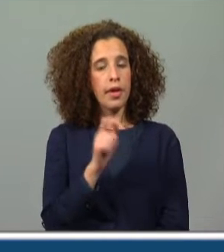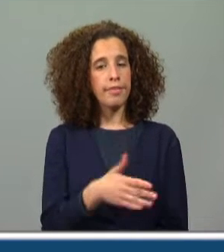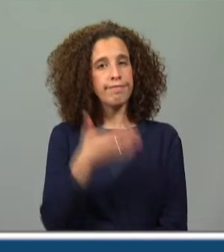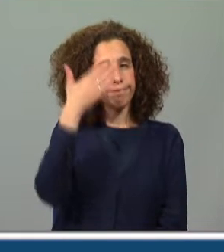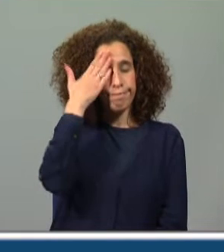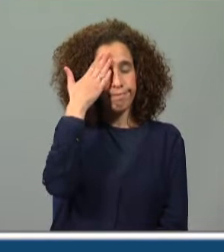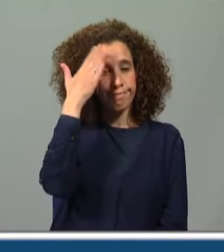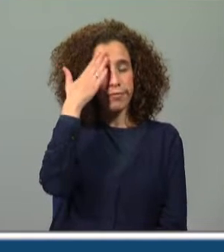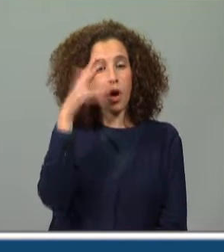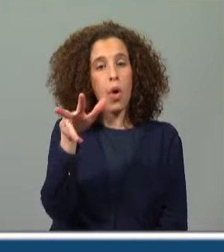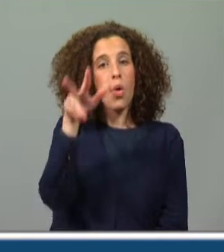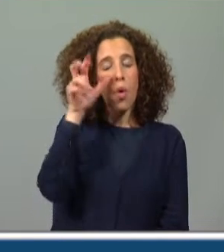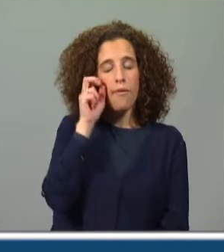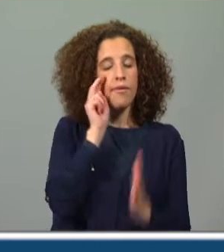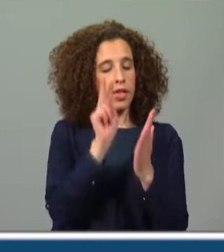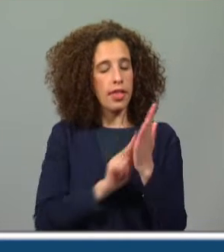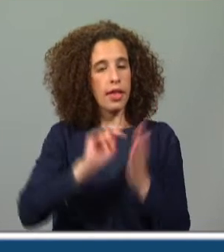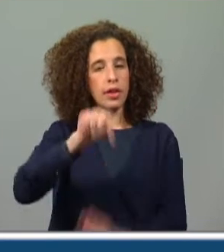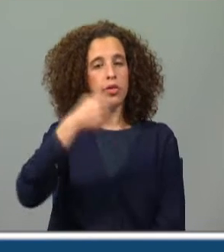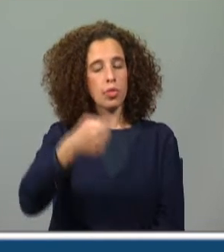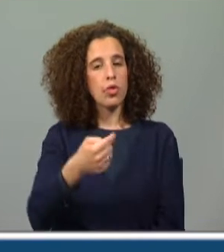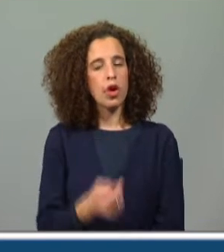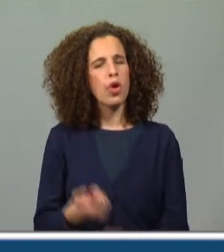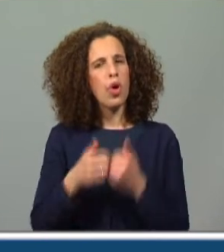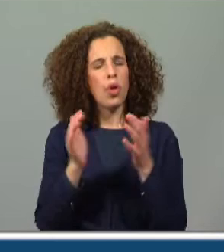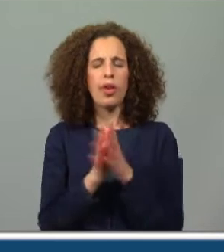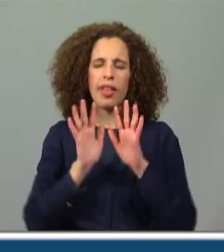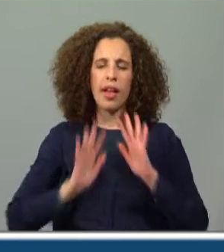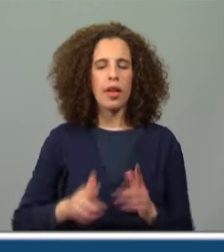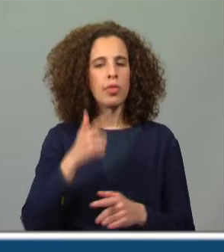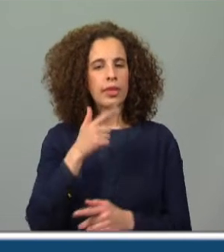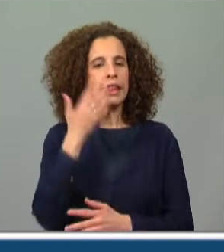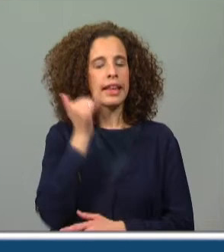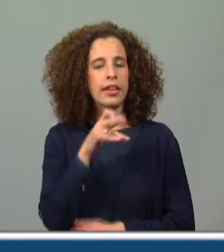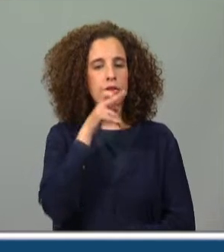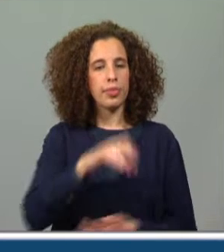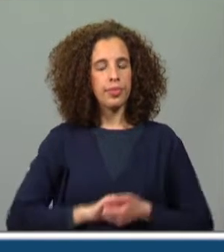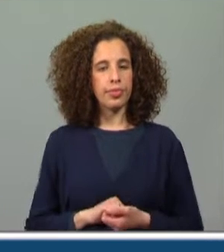houve ler e depois com toda a tua calma procura responder 有閱讀，然後用你所有的冷靜試圖回答